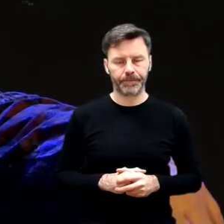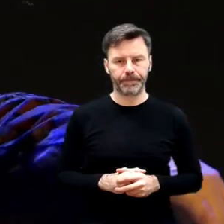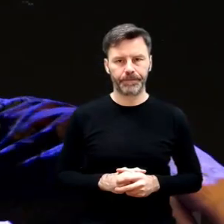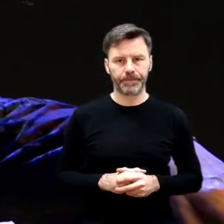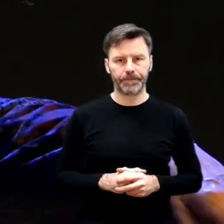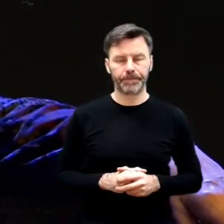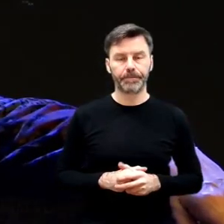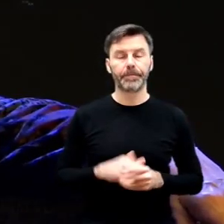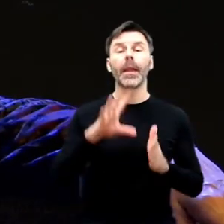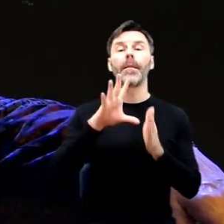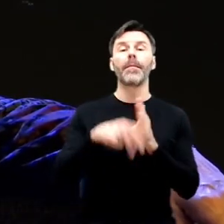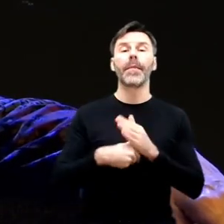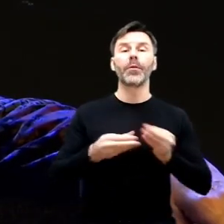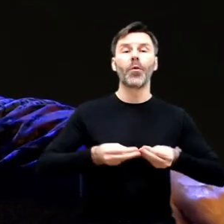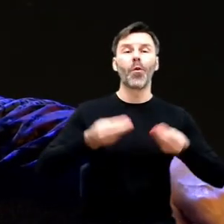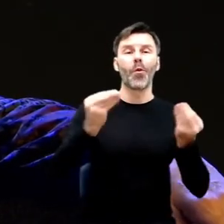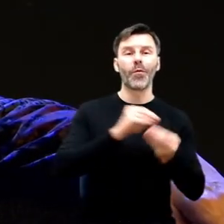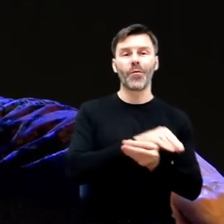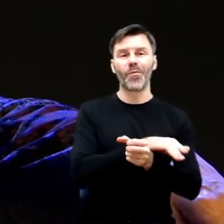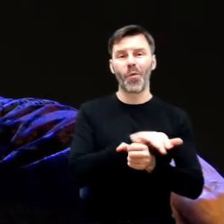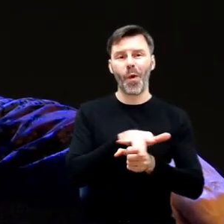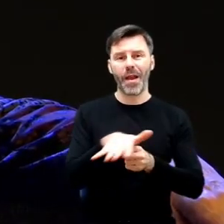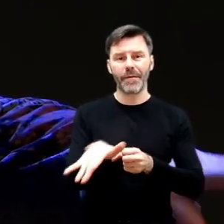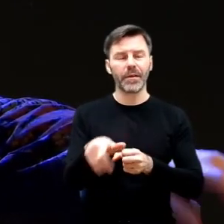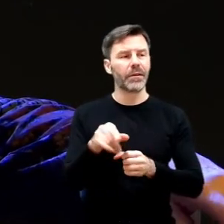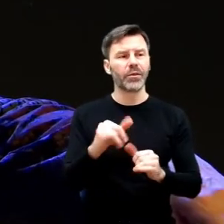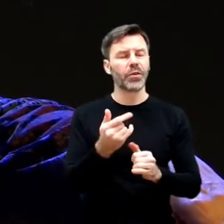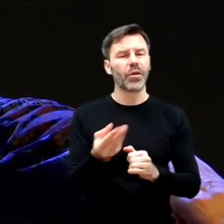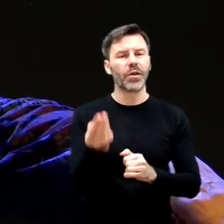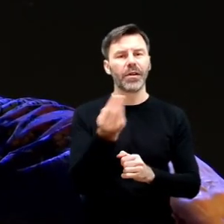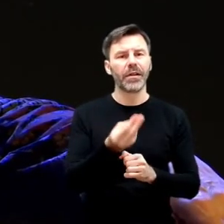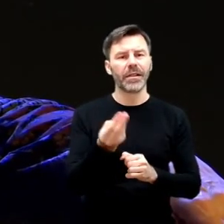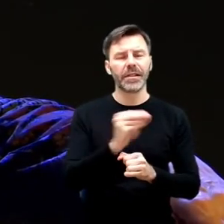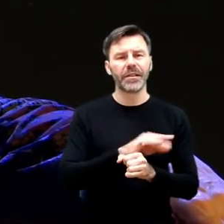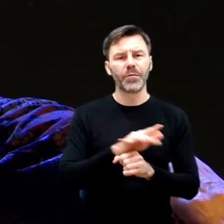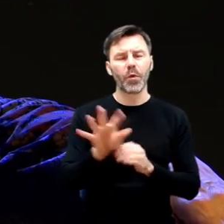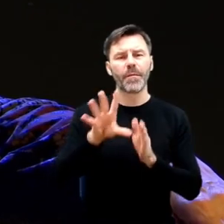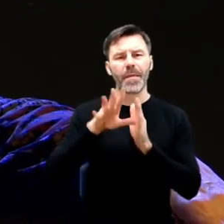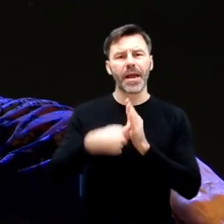małych i średnich, zwłaszcza tych położonych z dala, poza bezpośrednim zasięgiem oddziaływania metropolii,